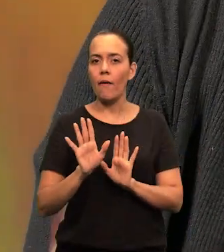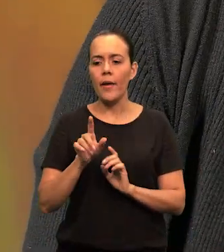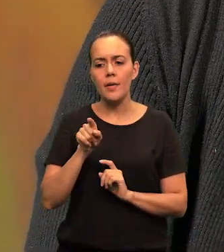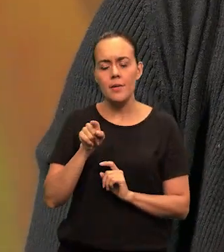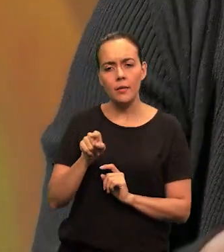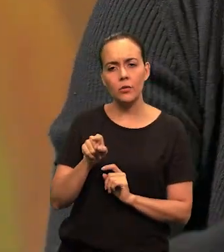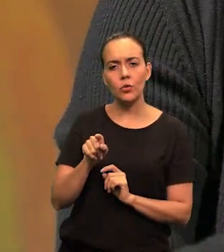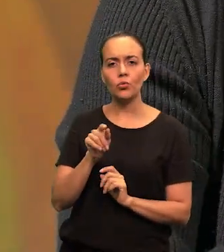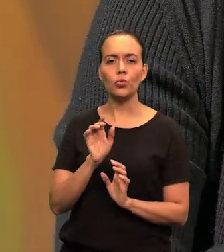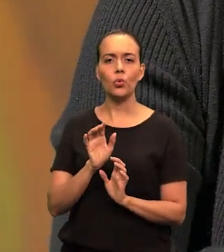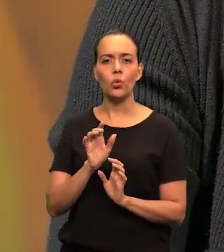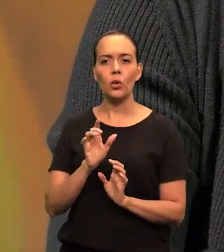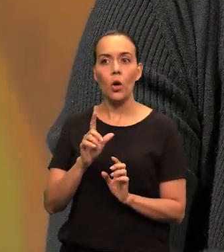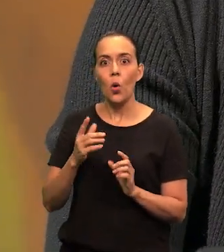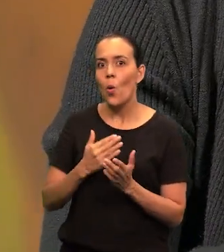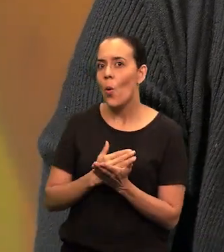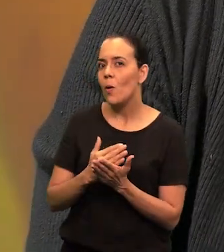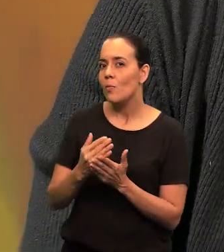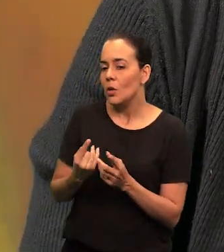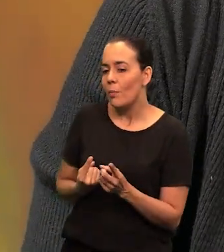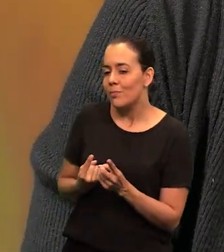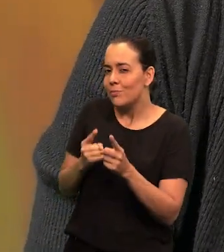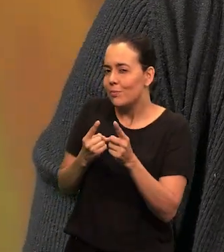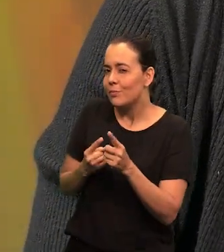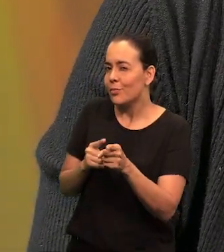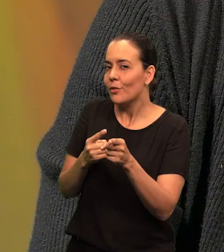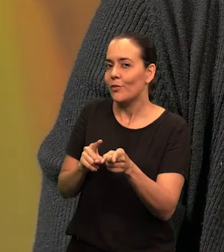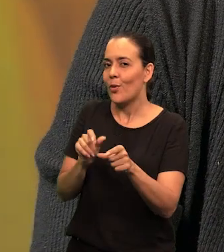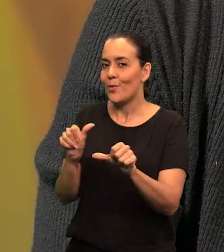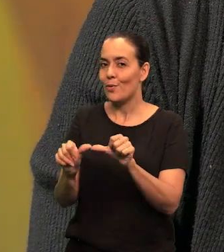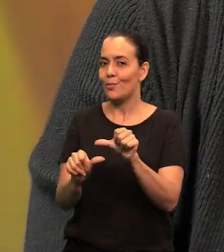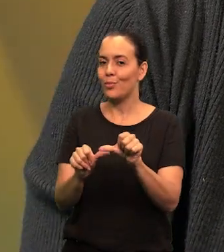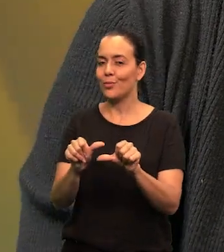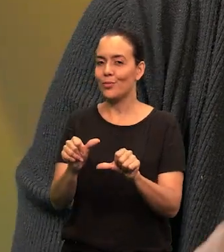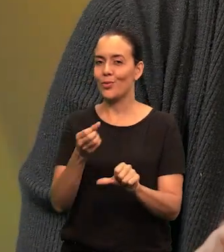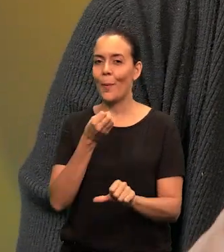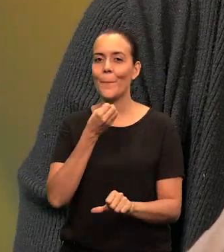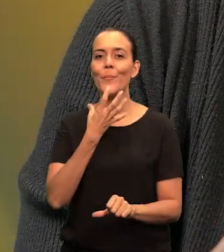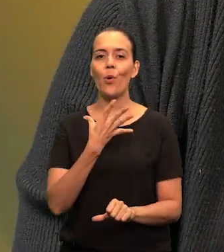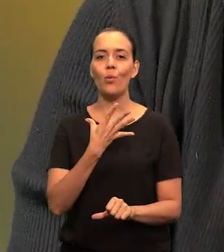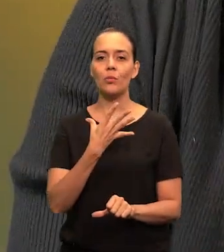isso provocou uma mudança muito significativa